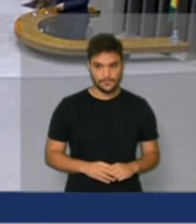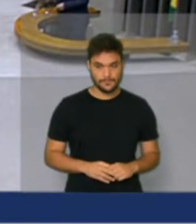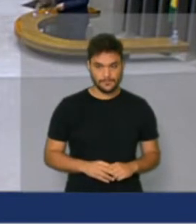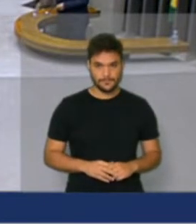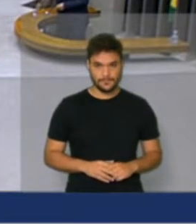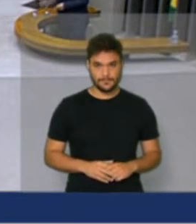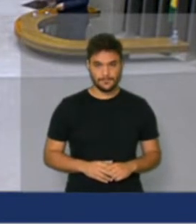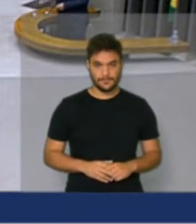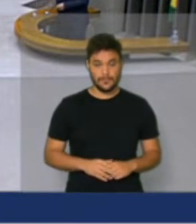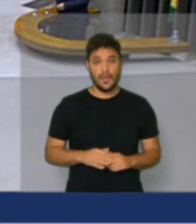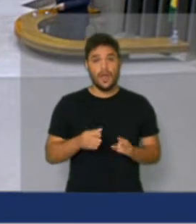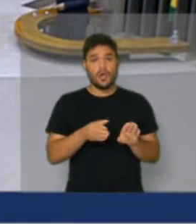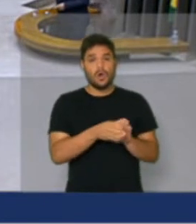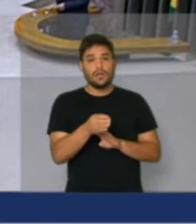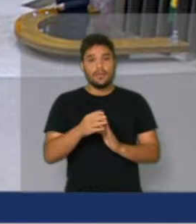ORIENTA O PSL? -- [DEPUTADO]: PSL NÃO